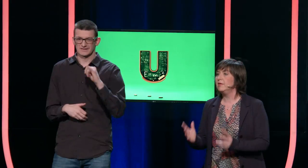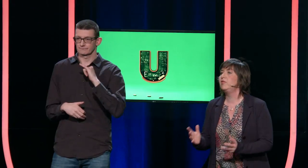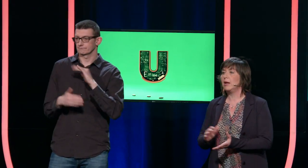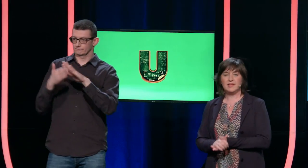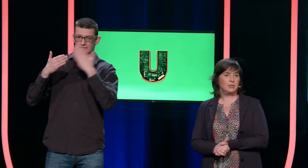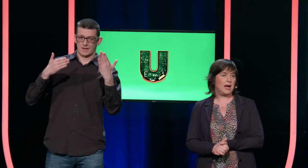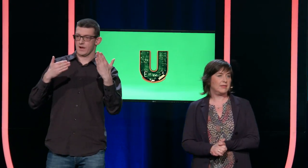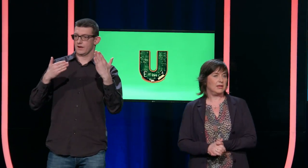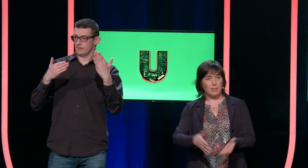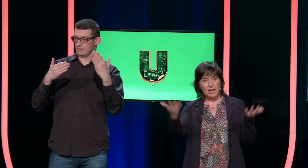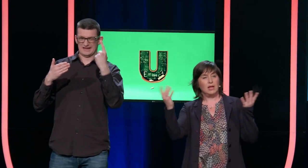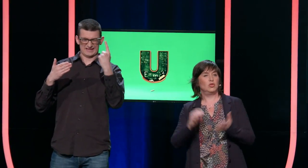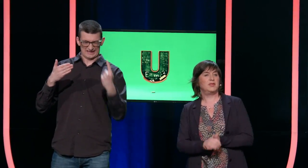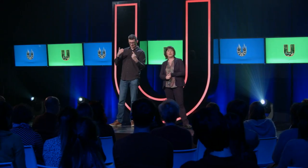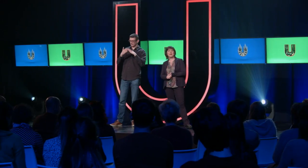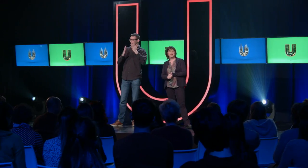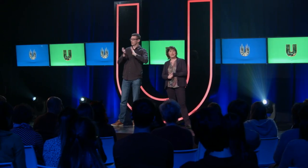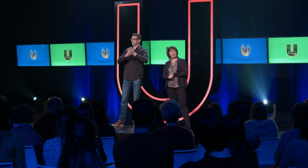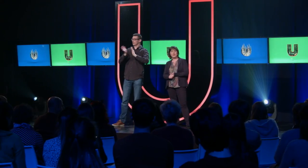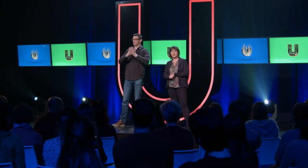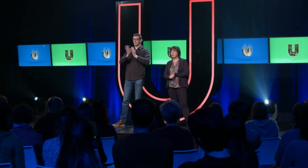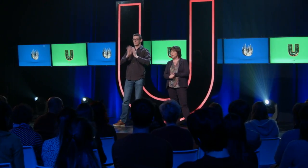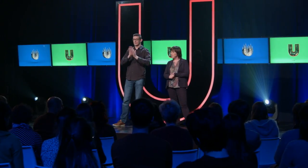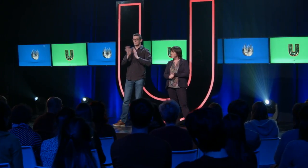in Vlaamse Gebarentaal. Steek je hand op als je denkt dat dat zo is.